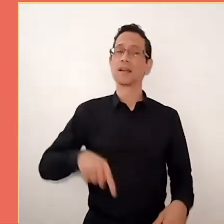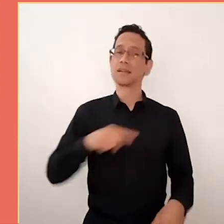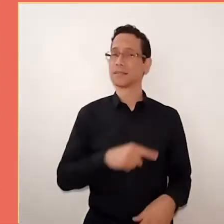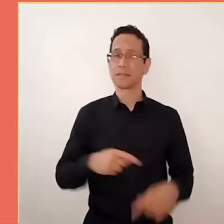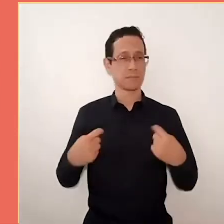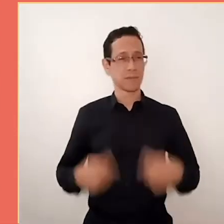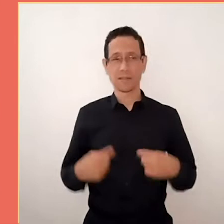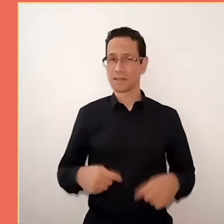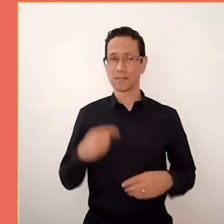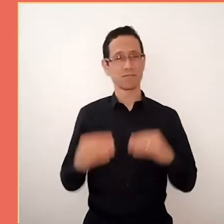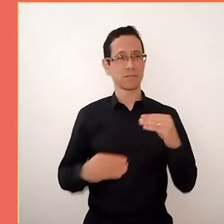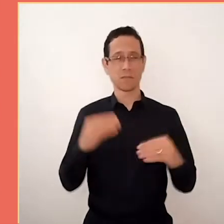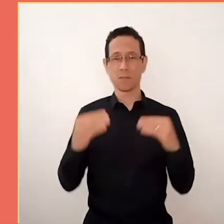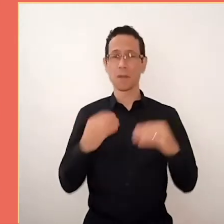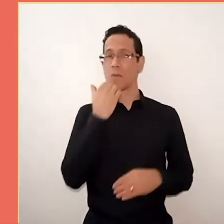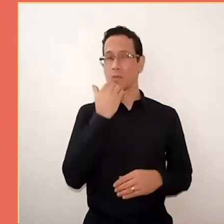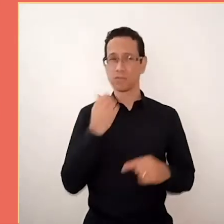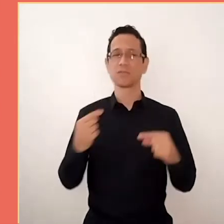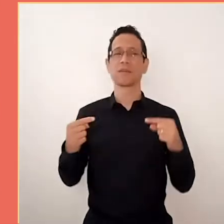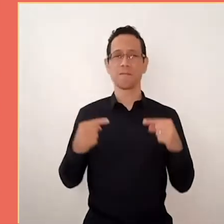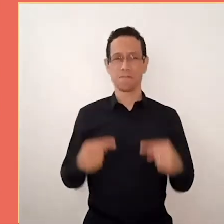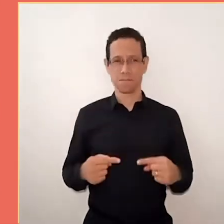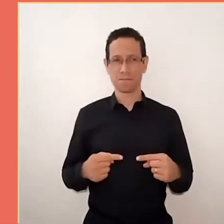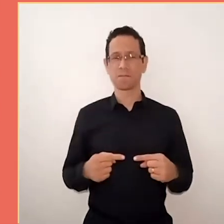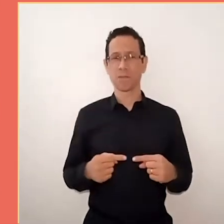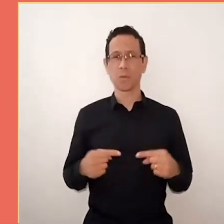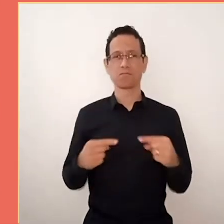nosso principal desafio é construir uma relação pedagógica,